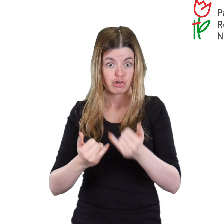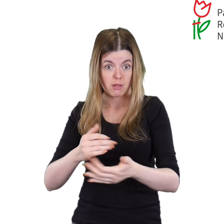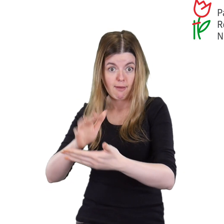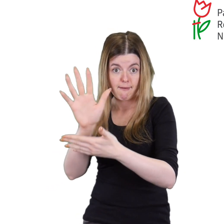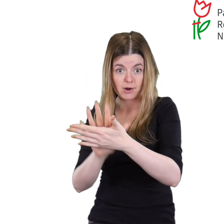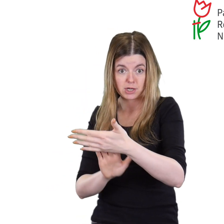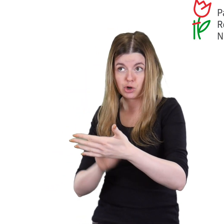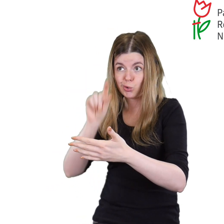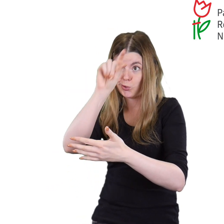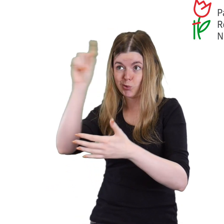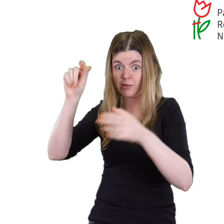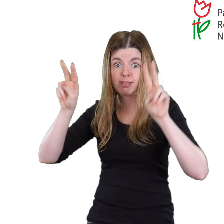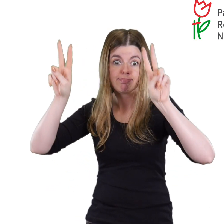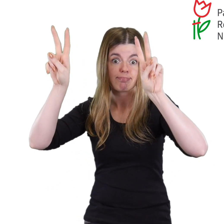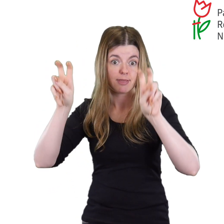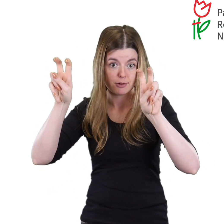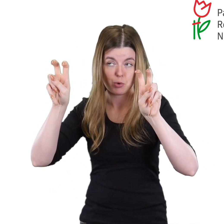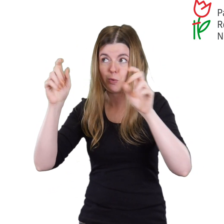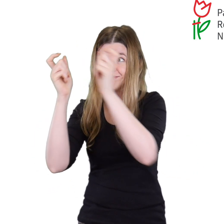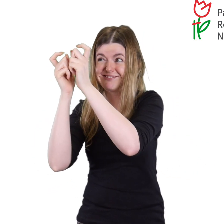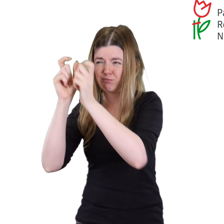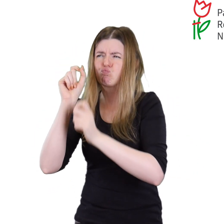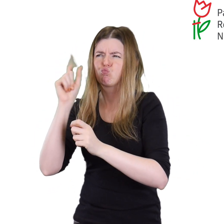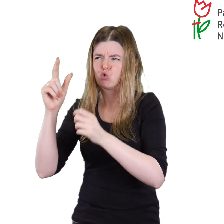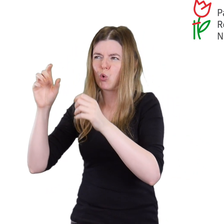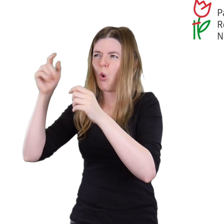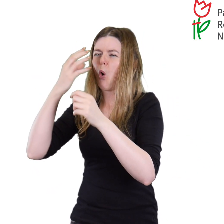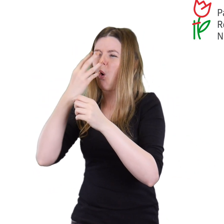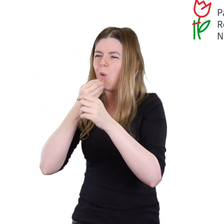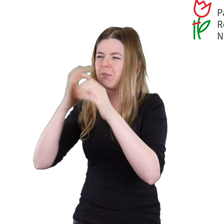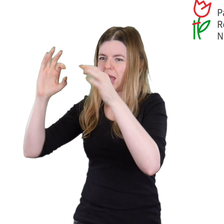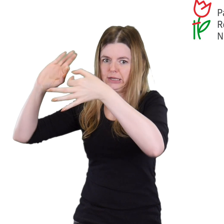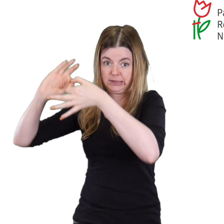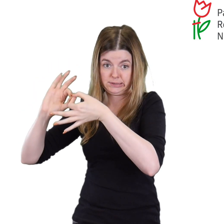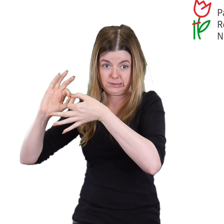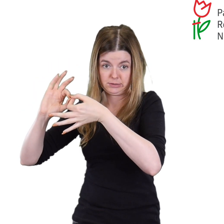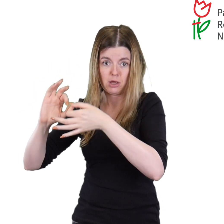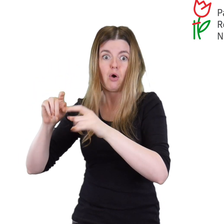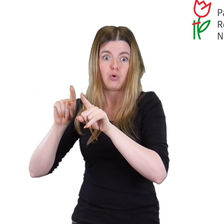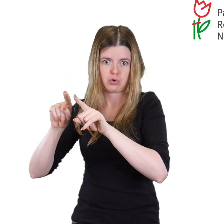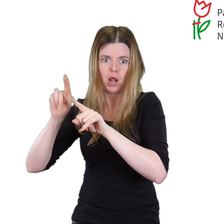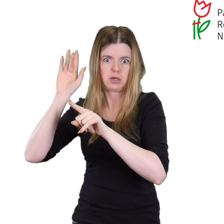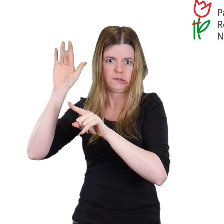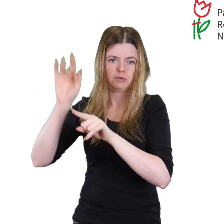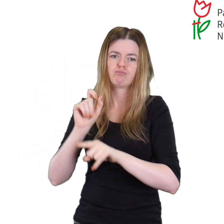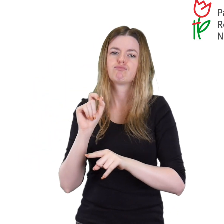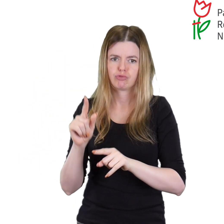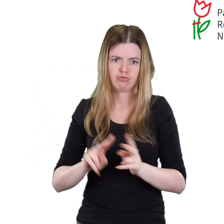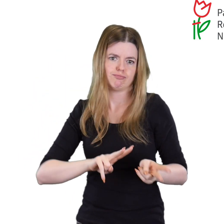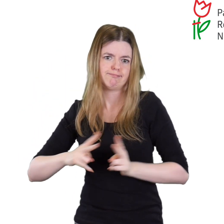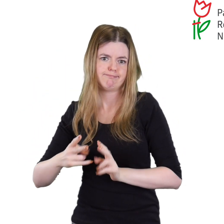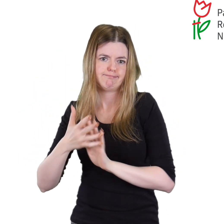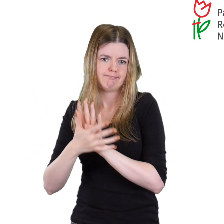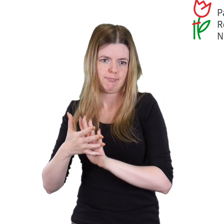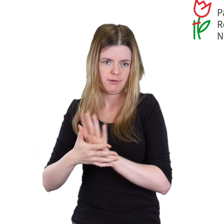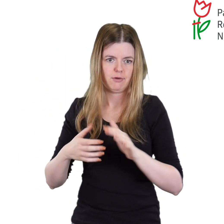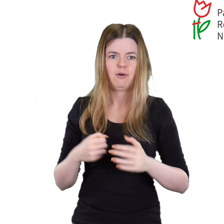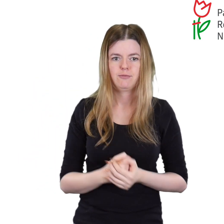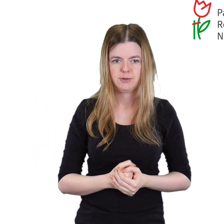Poznasz je po znaku widocznym obok tytułu artykułu.